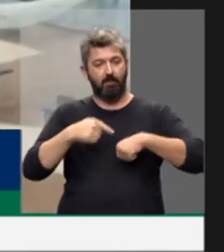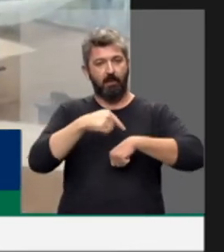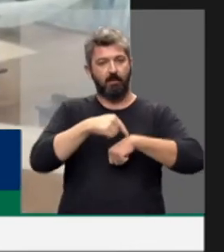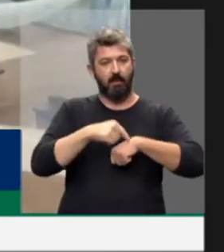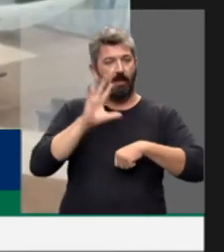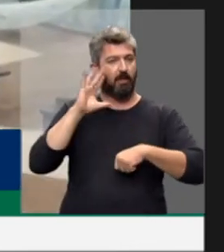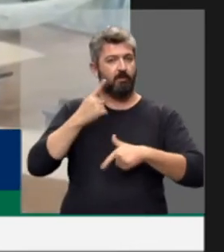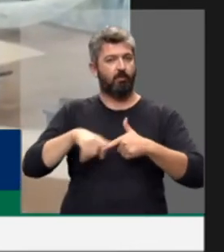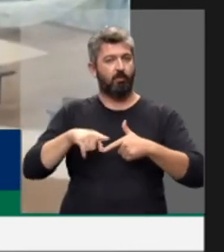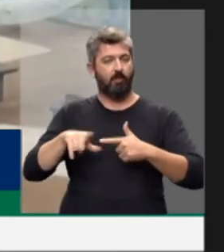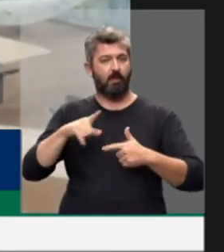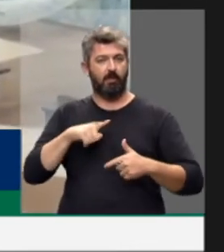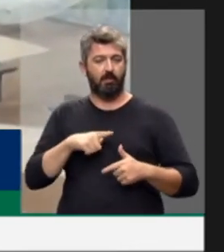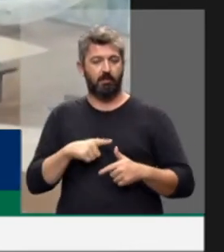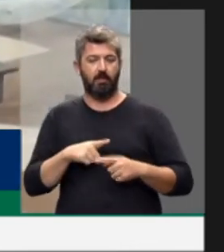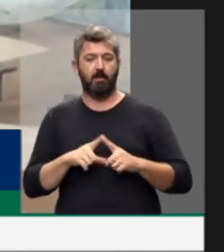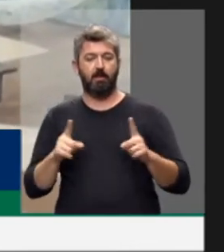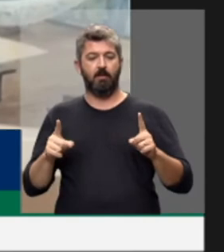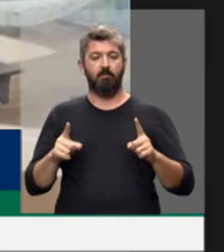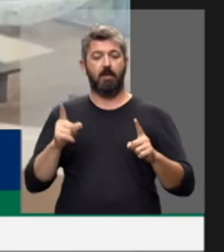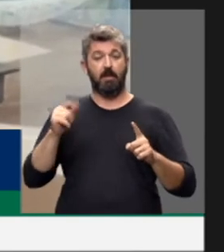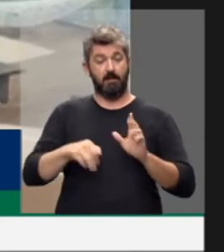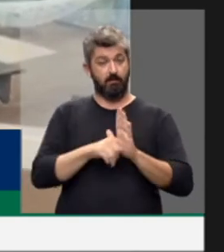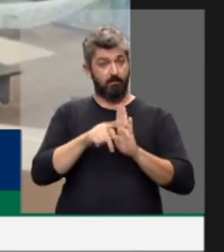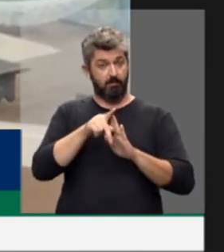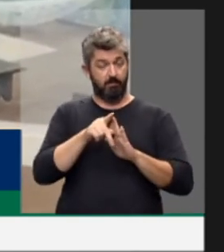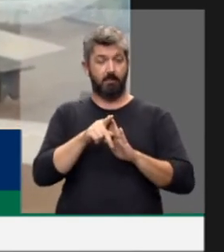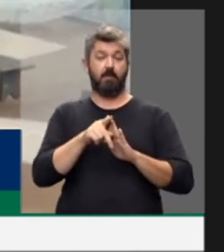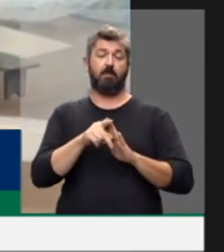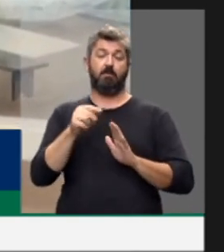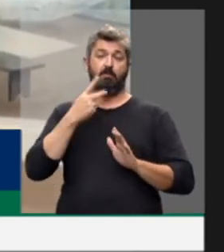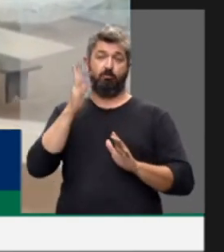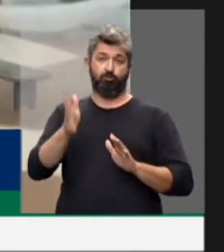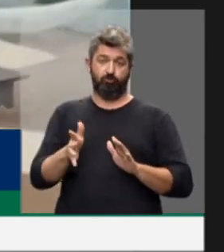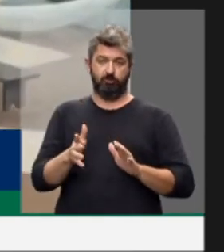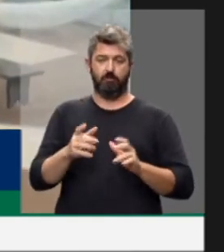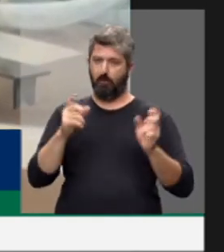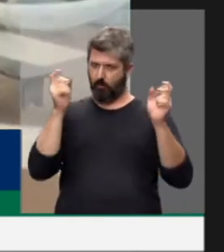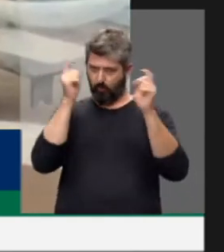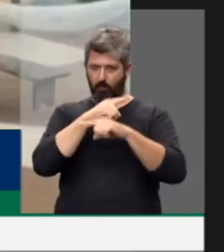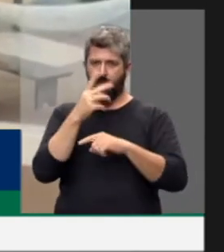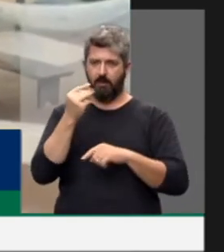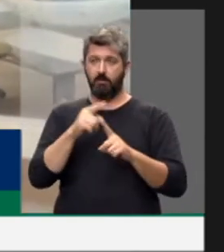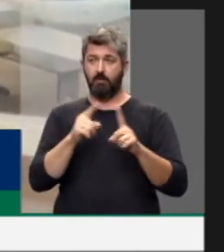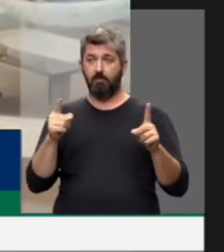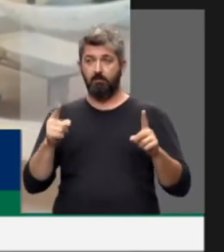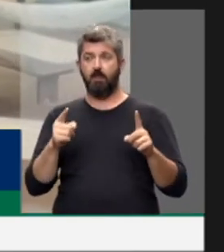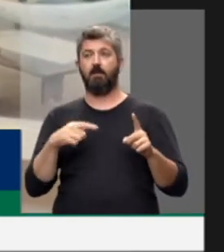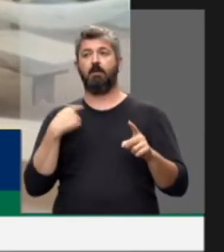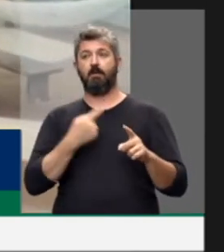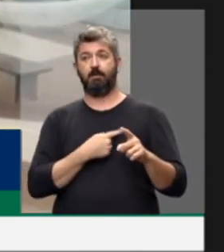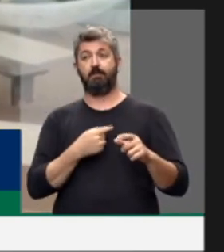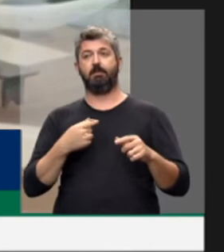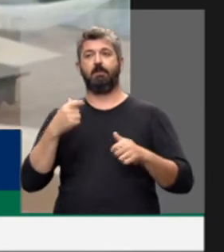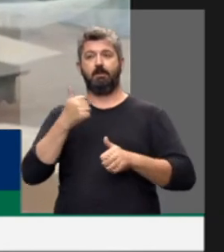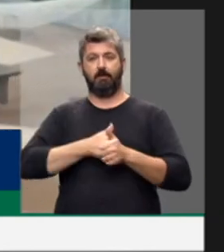PSD? É UM DEPUTADO ATUANTE, MEMBRO DA COMISSÃO DE MINAS E ENERGIA, NÓS TEMOS NOC DEBATE RESOLVER ALGUNS PROBLEMAS EXISTENTES, É UMA MEDIDA